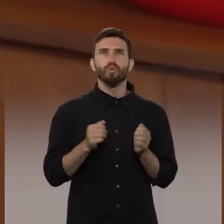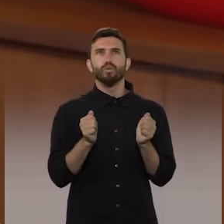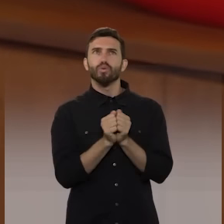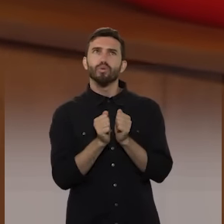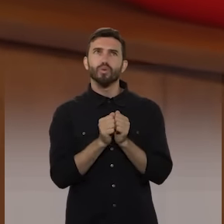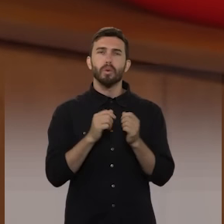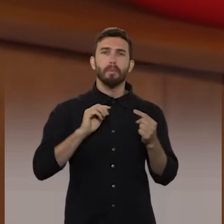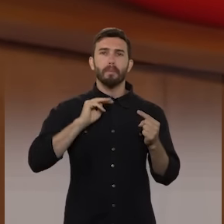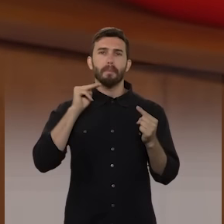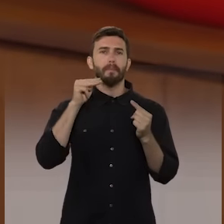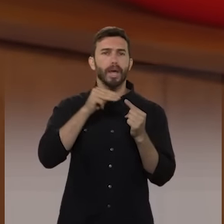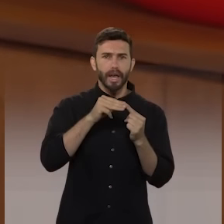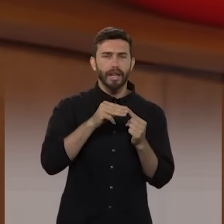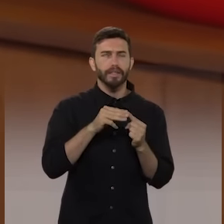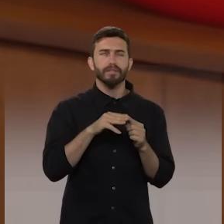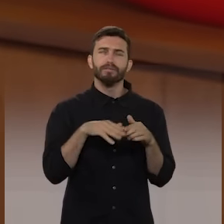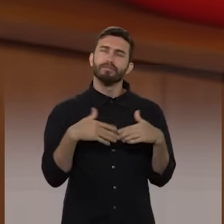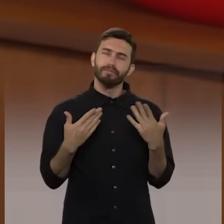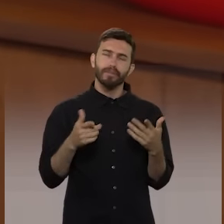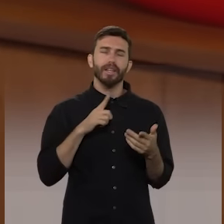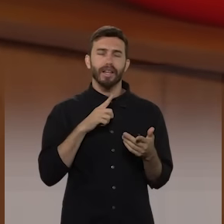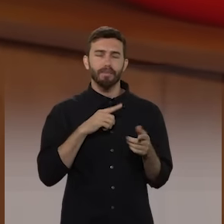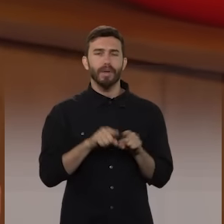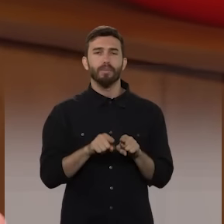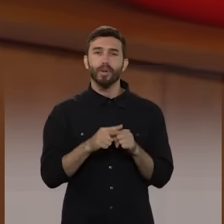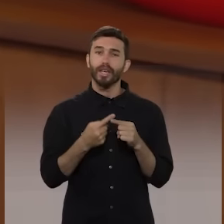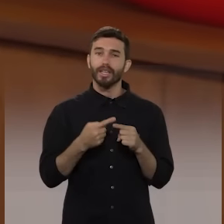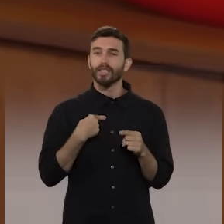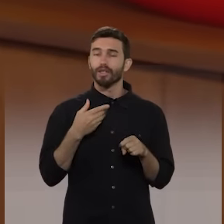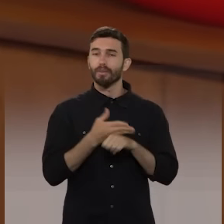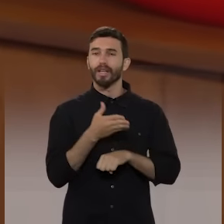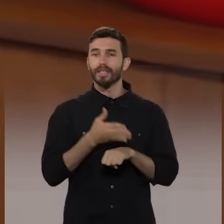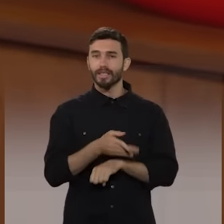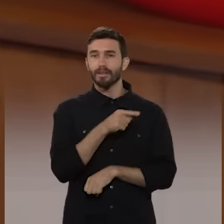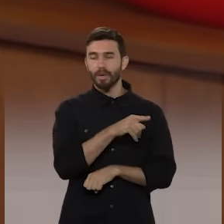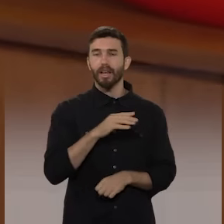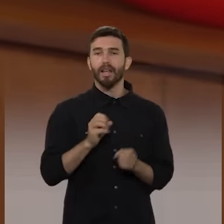é, não é? Nós somos signatários do Pacto Global da ONU desde 2017, então, nós fazemos acompanhamento